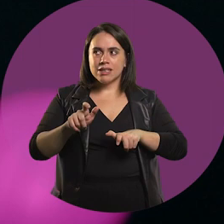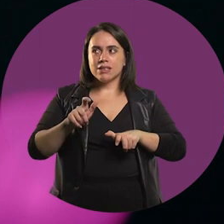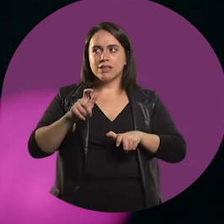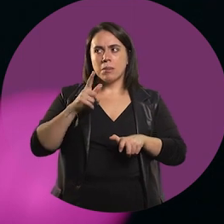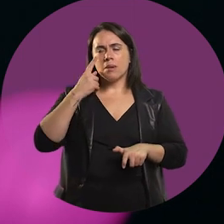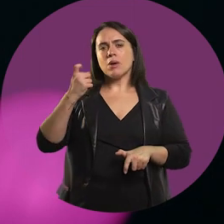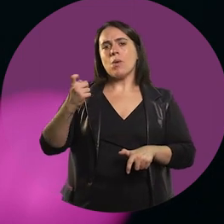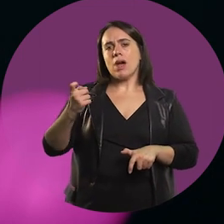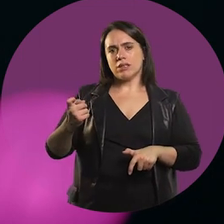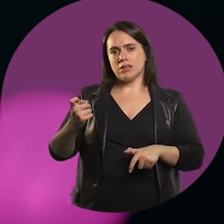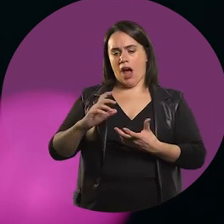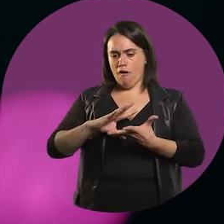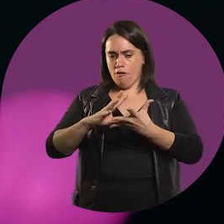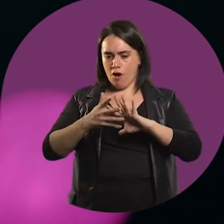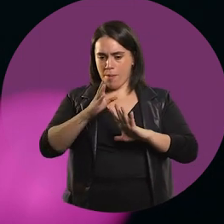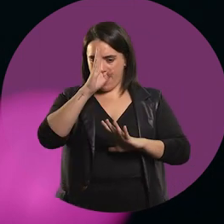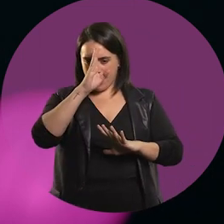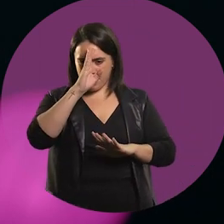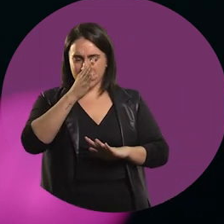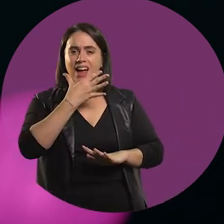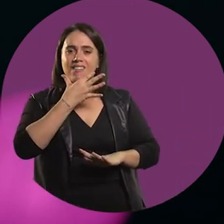me he dado cuenta de que el juego